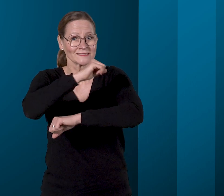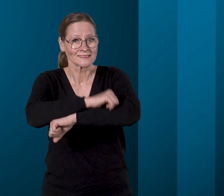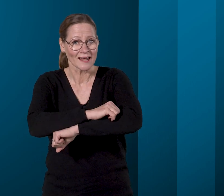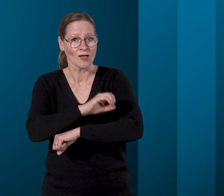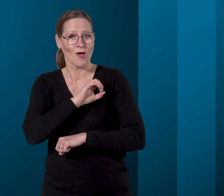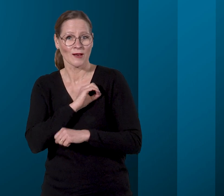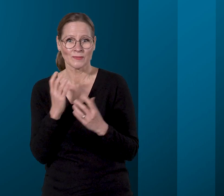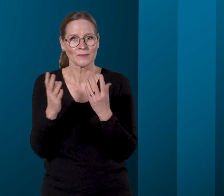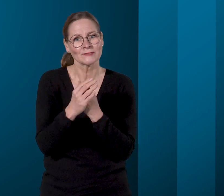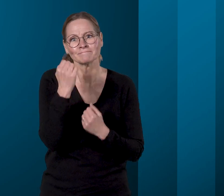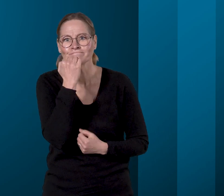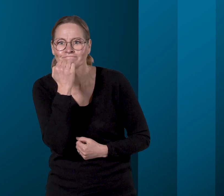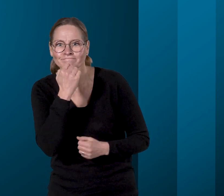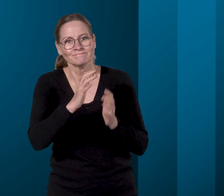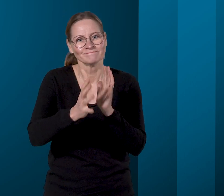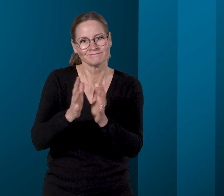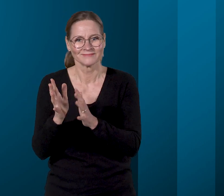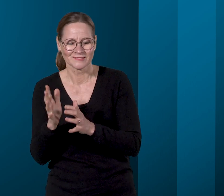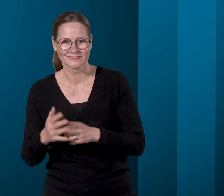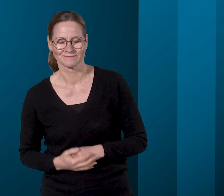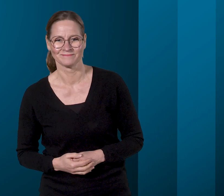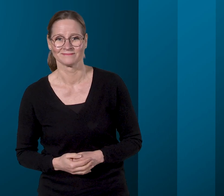leikkien ja viittoen Pikku Kakkosen studiossa.